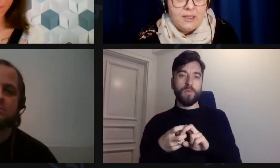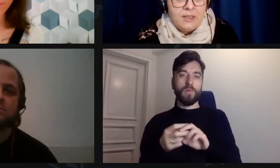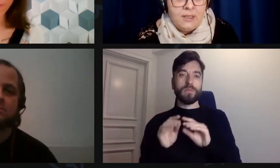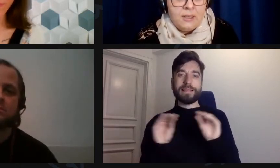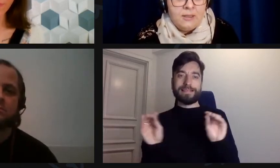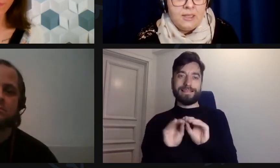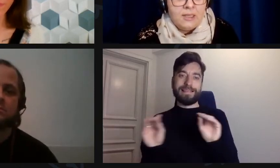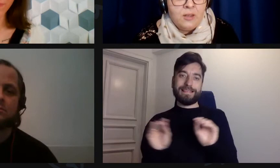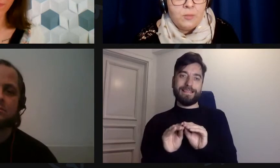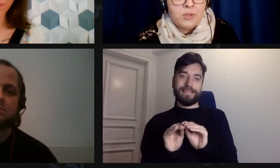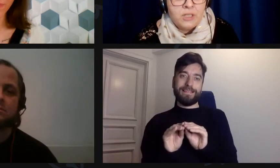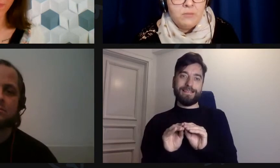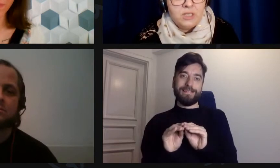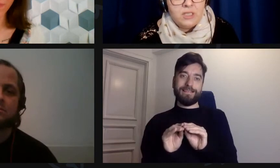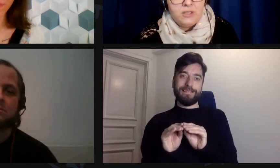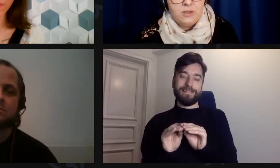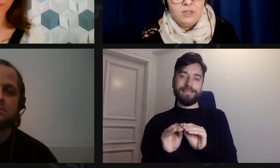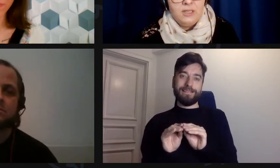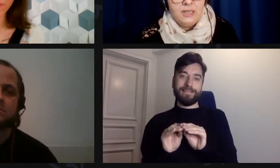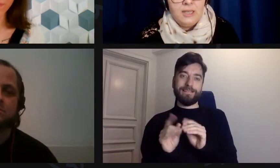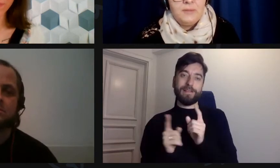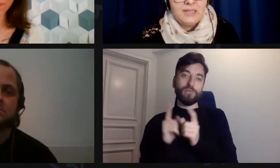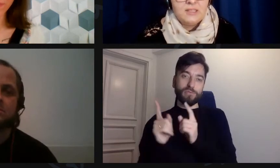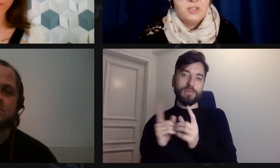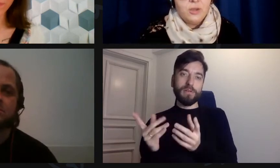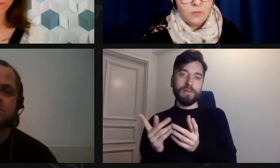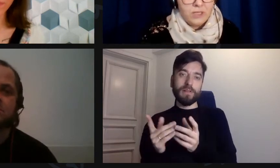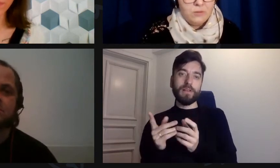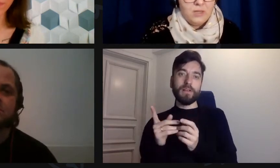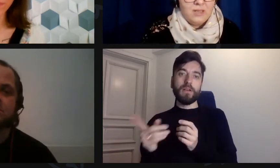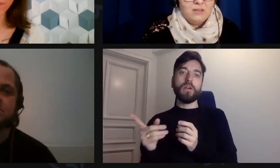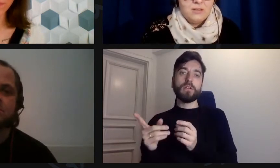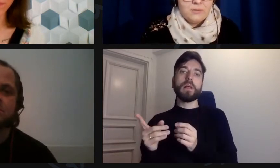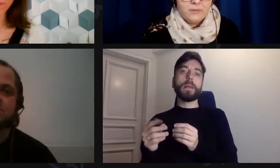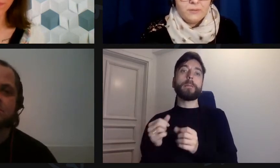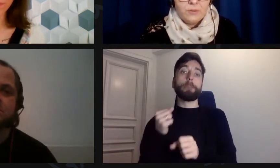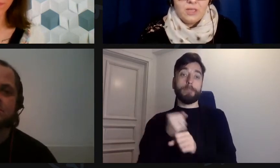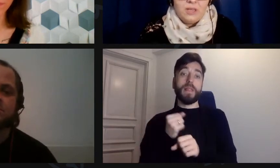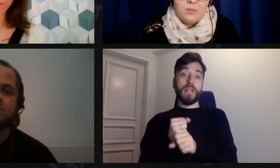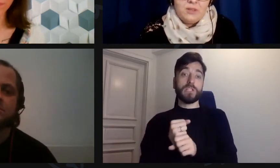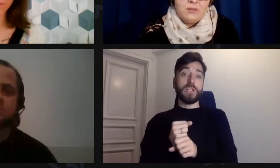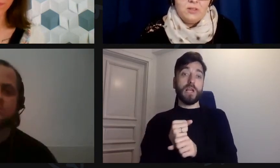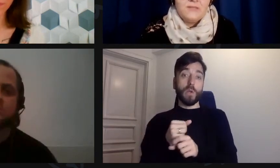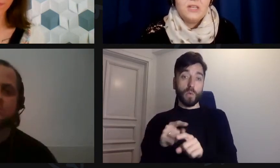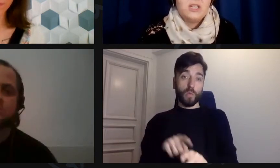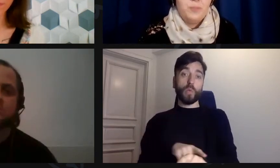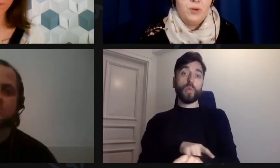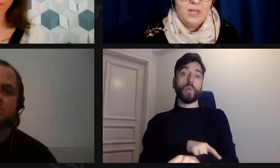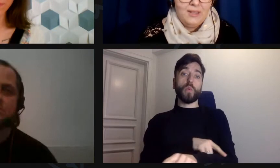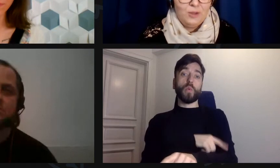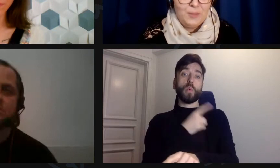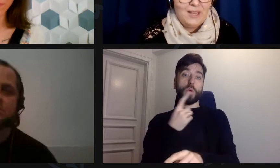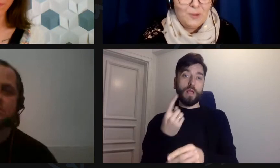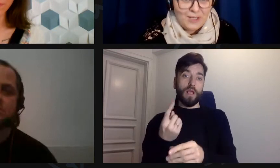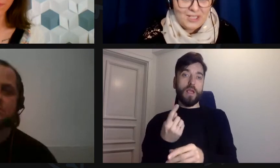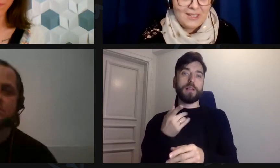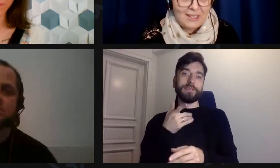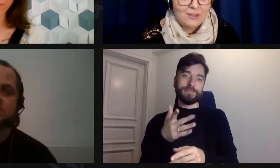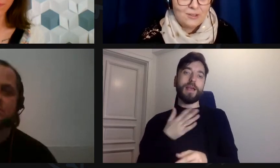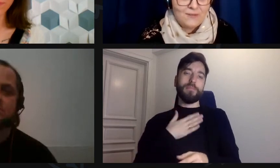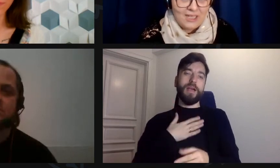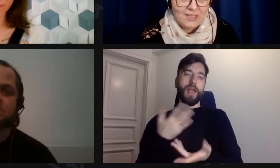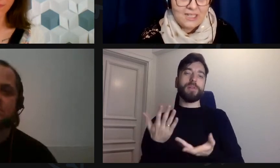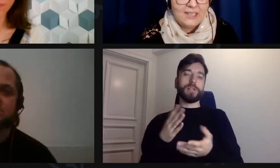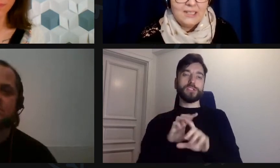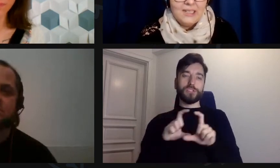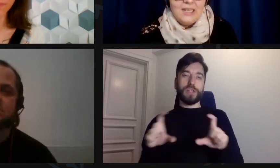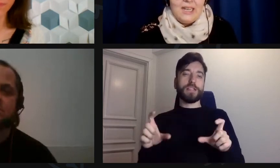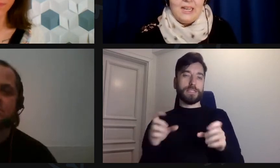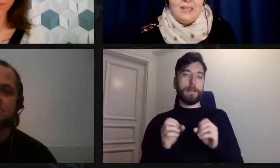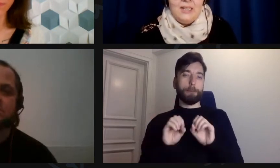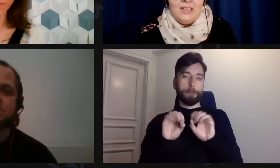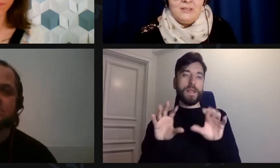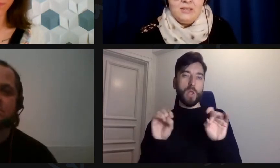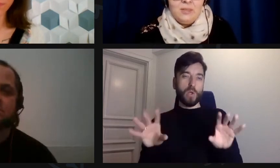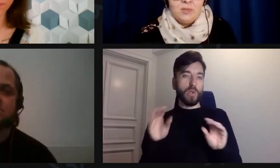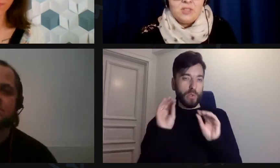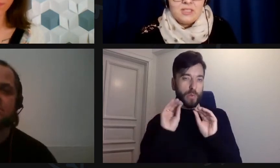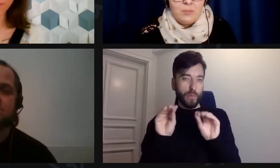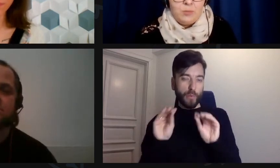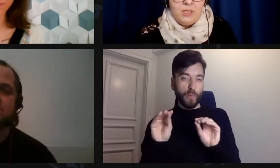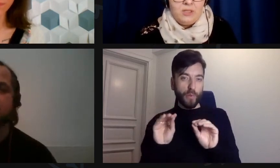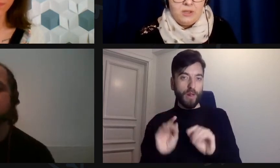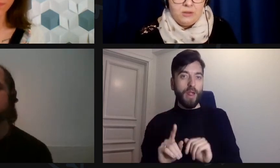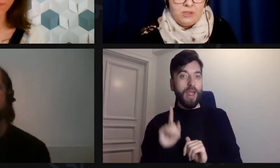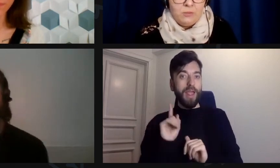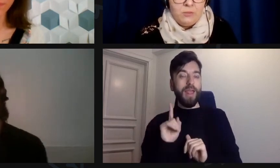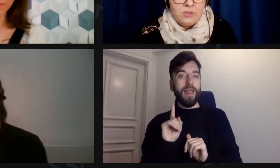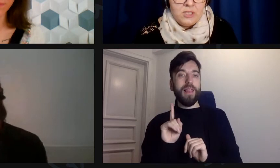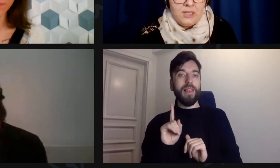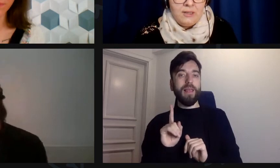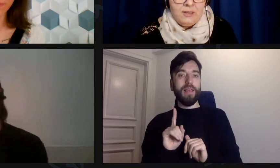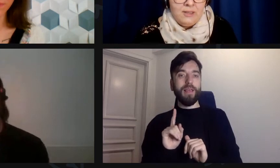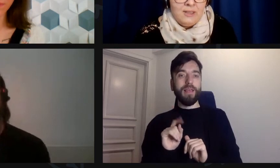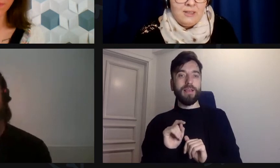Można myśleć o tej takiej pracy ciągłej, w której jakby jest większe pole pedagogiczne do rozwinięcia, ale nie można zapominać o tym,